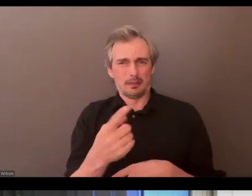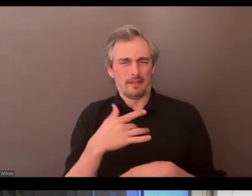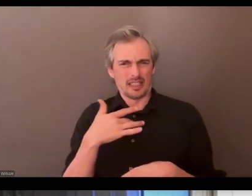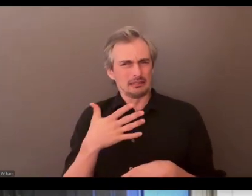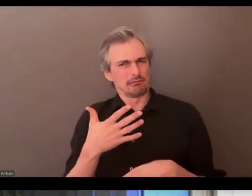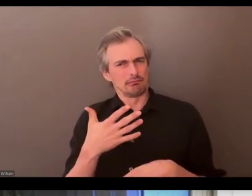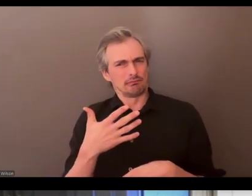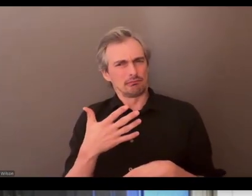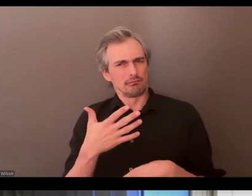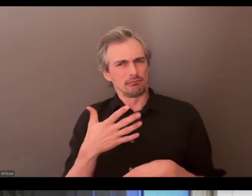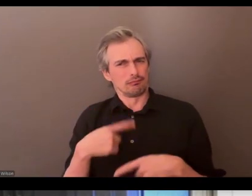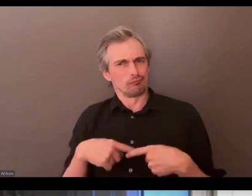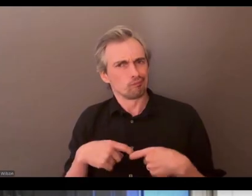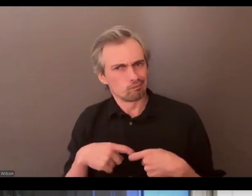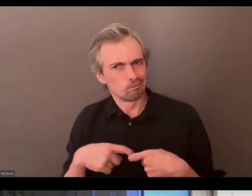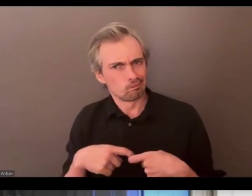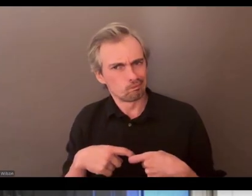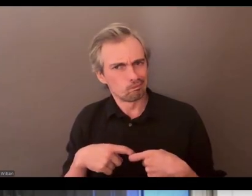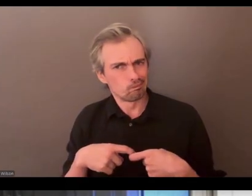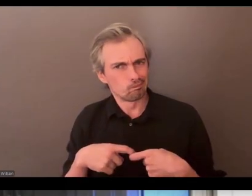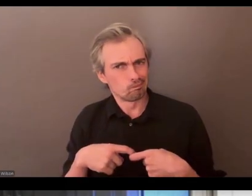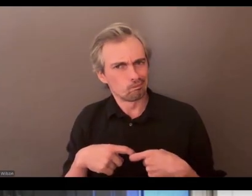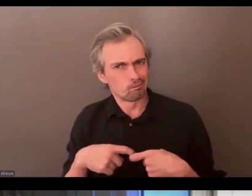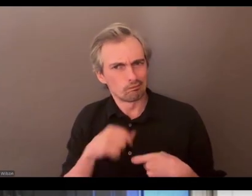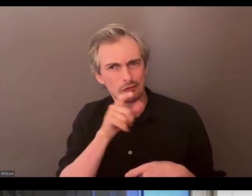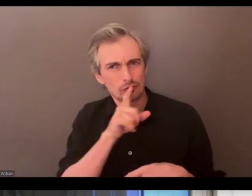では、これをどうすれば違う方法でできるか考えてみましょう。